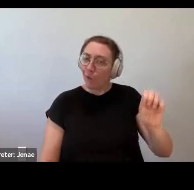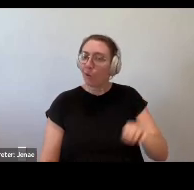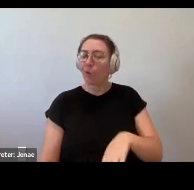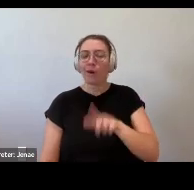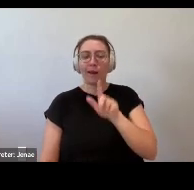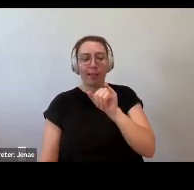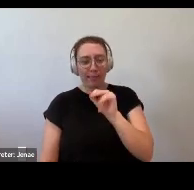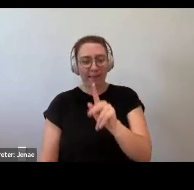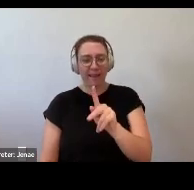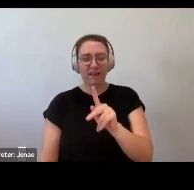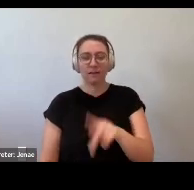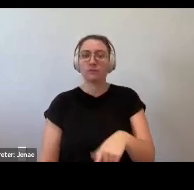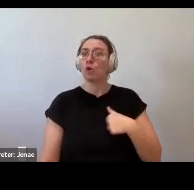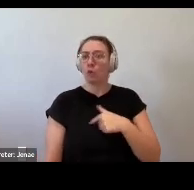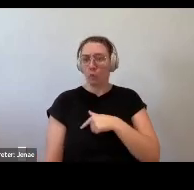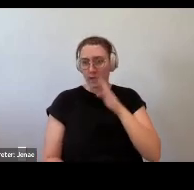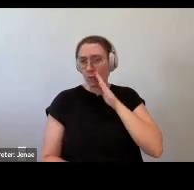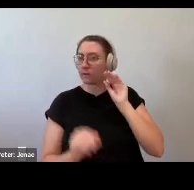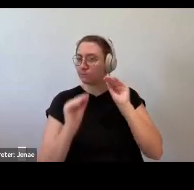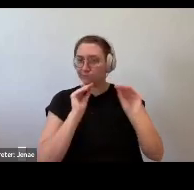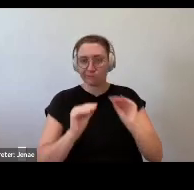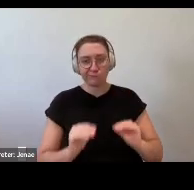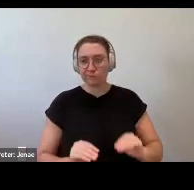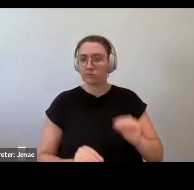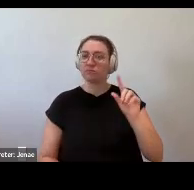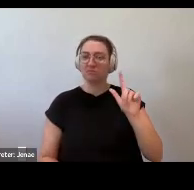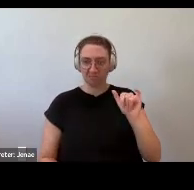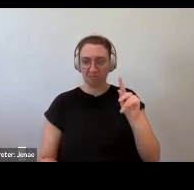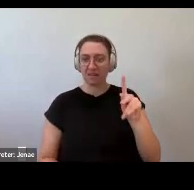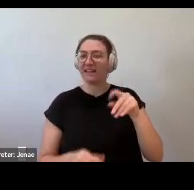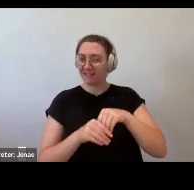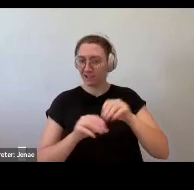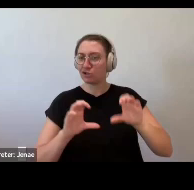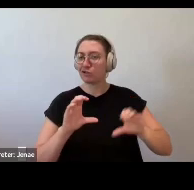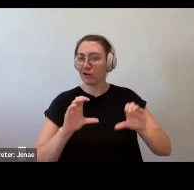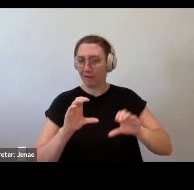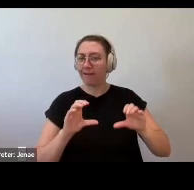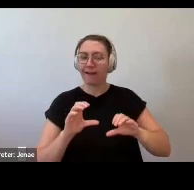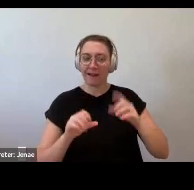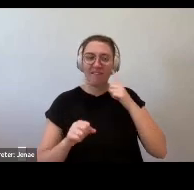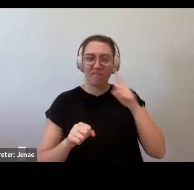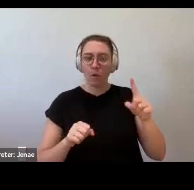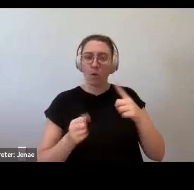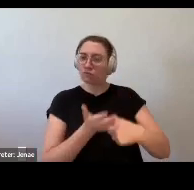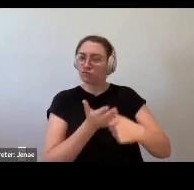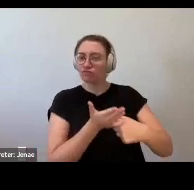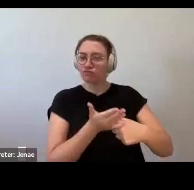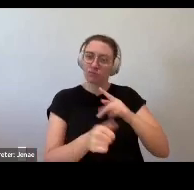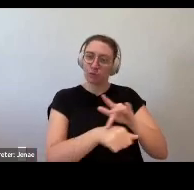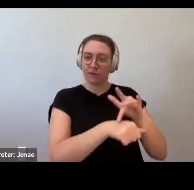el chat para insertar todos los enlaces a los recursos que discutan los presentadores.